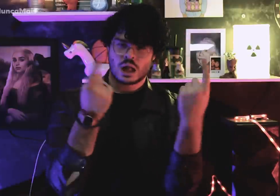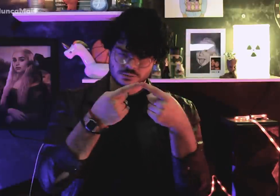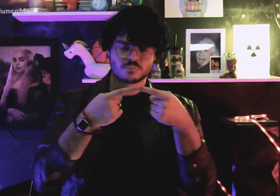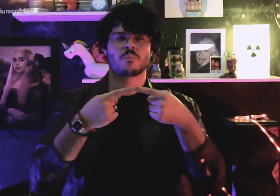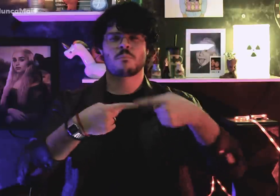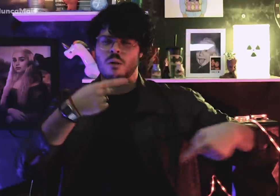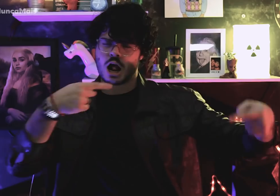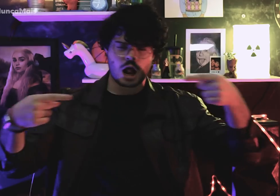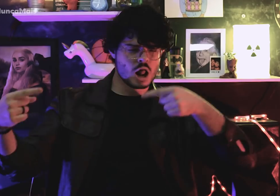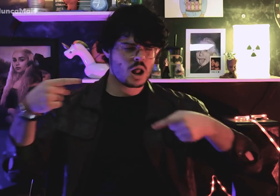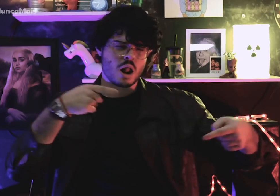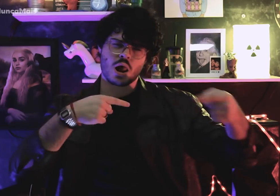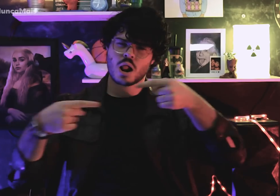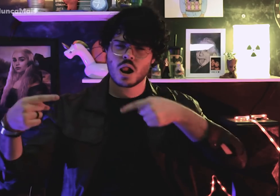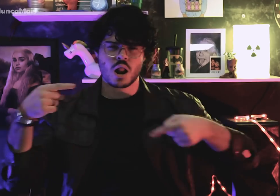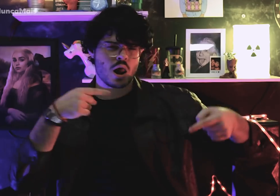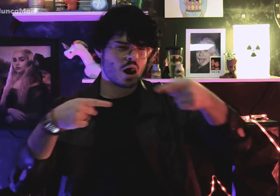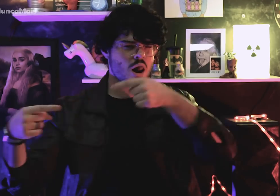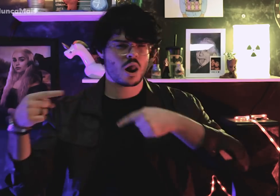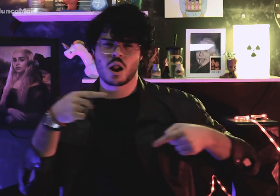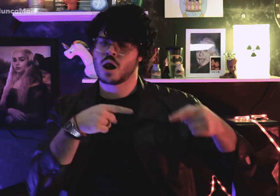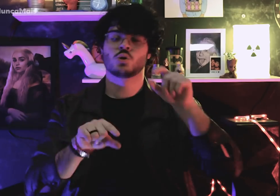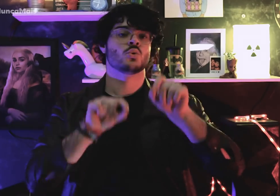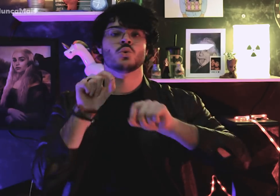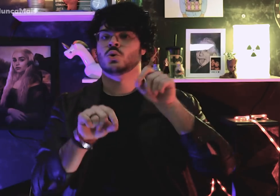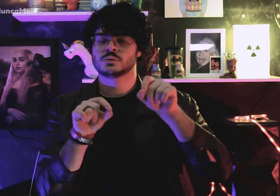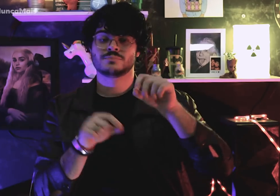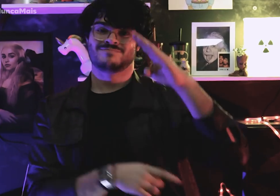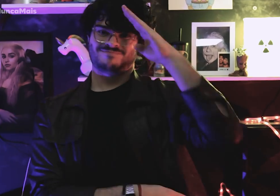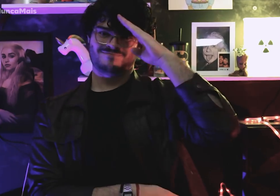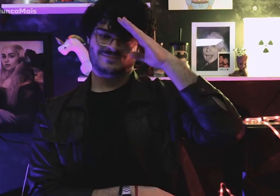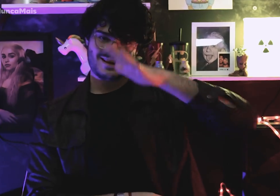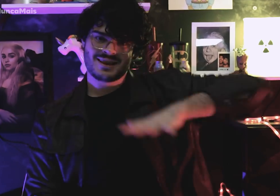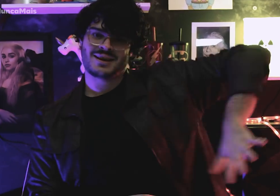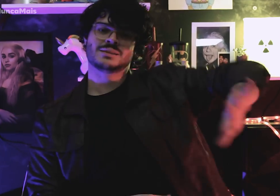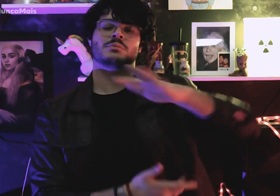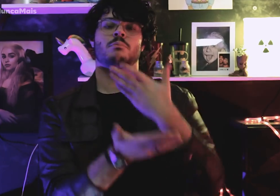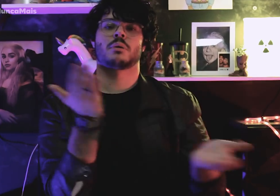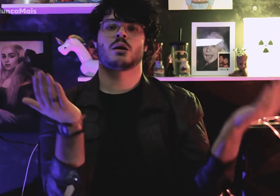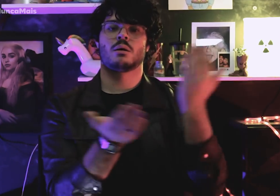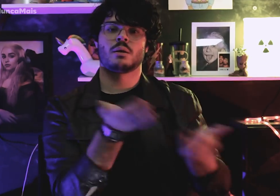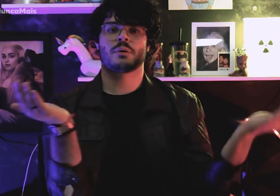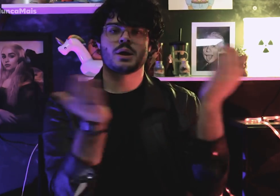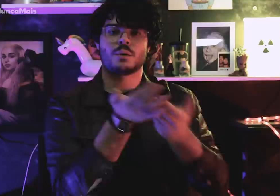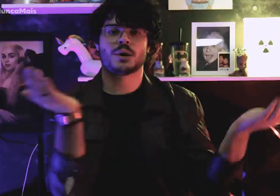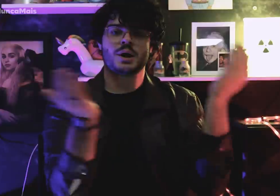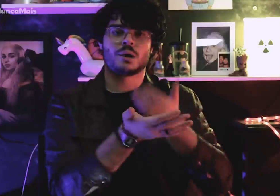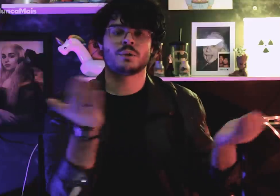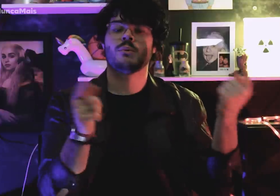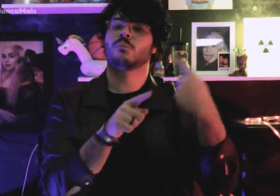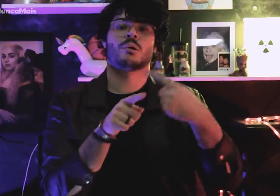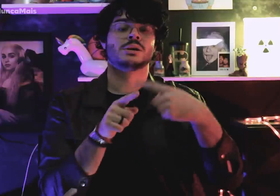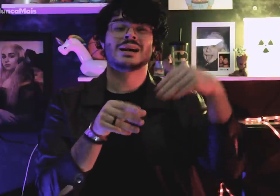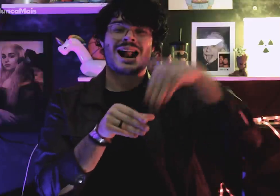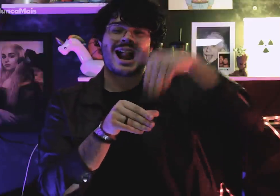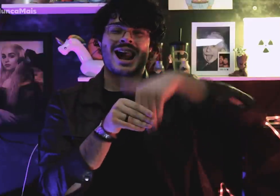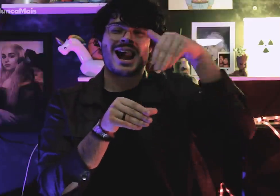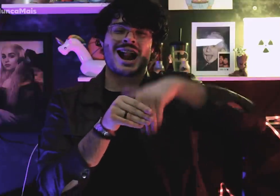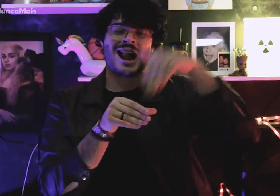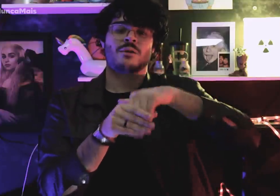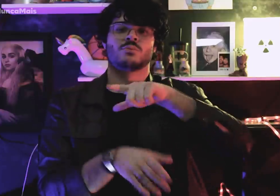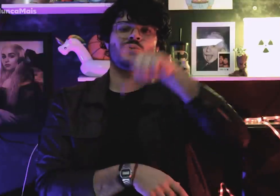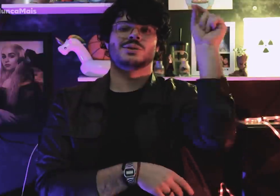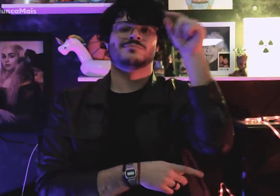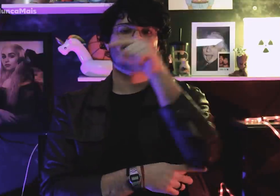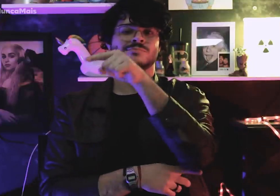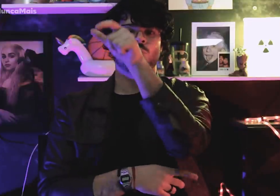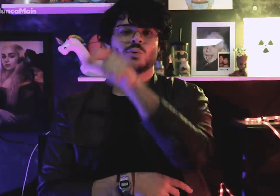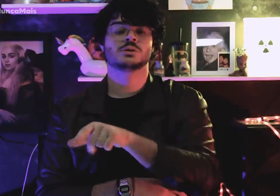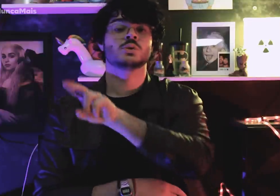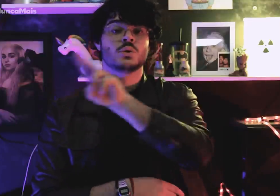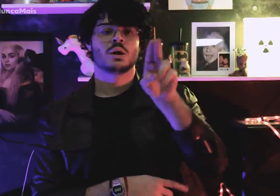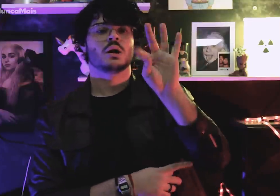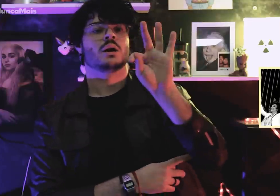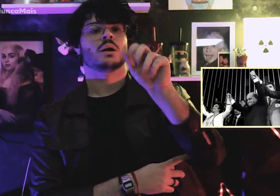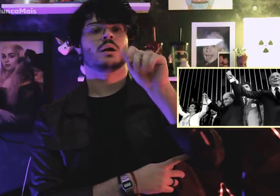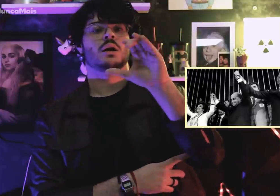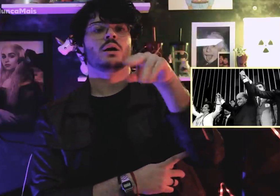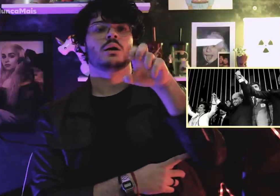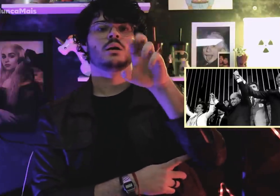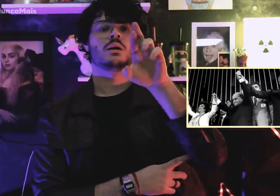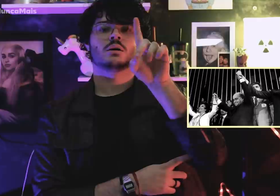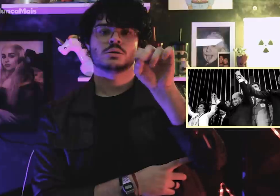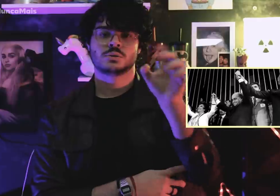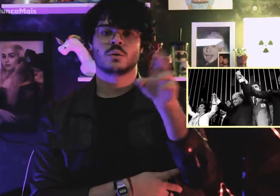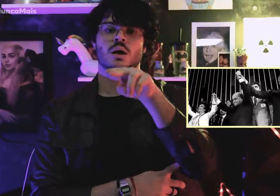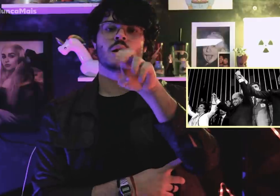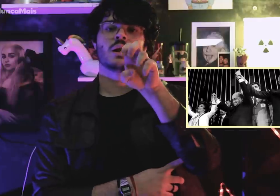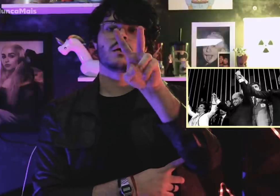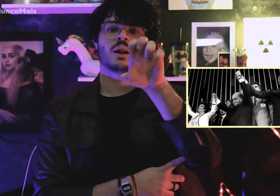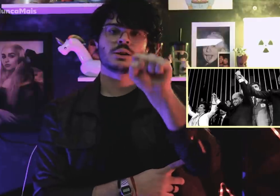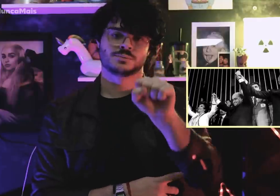os militares foram derrotados com a eleição de Tancredo Neves, MDB.